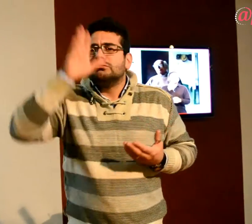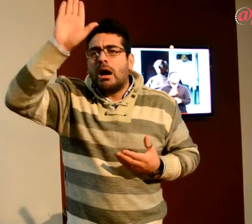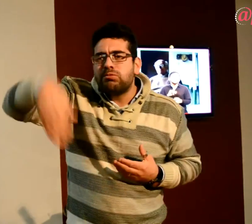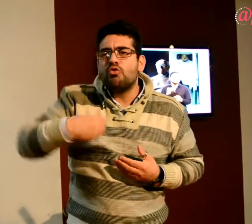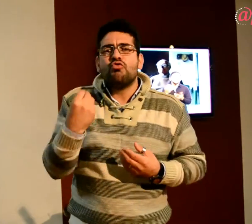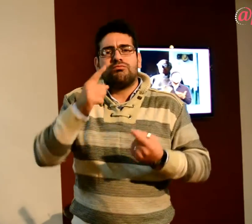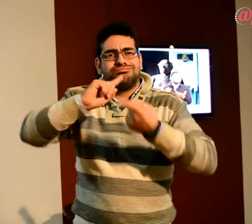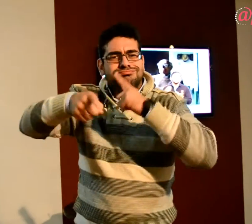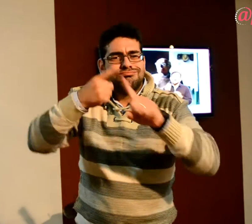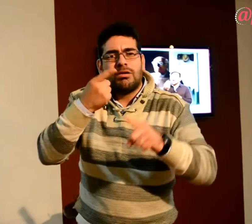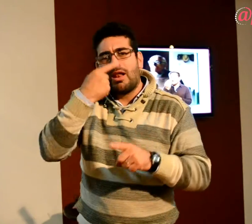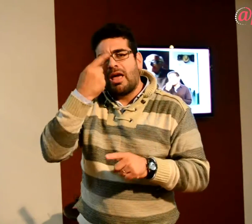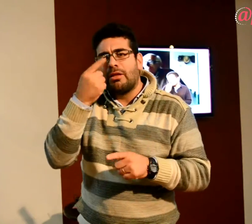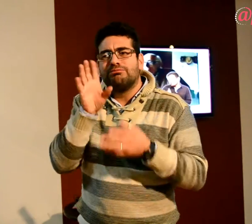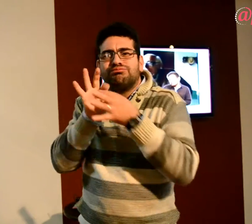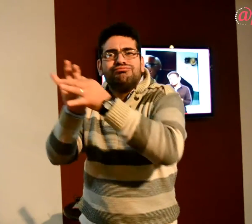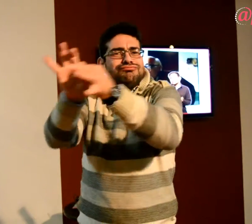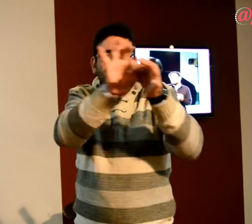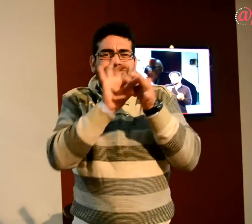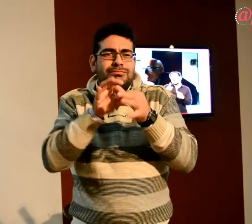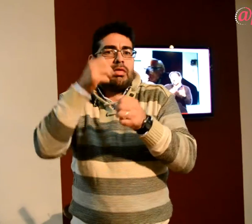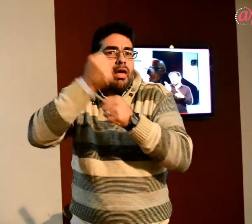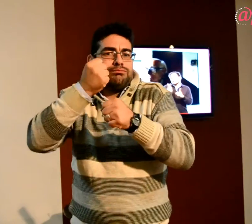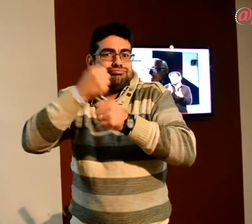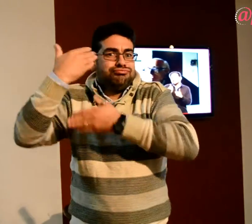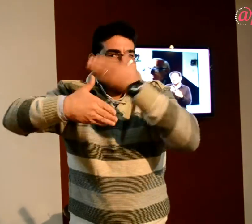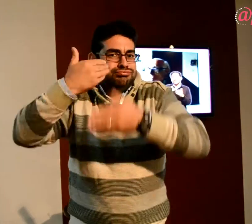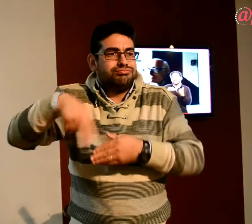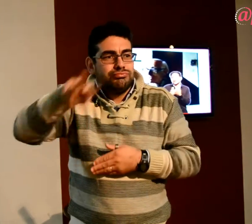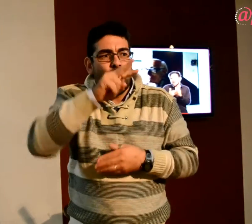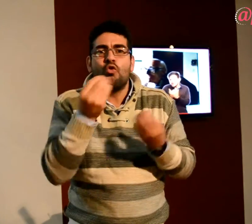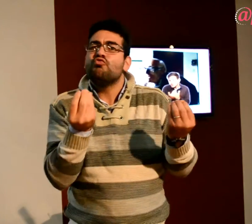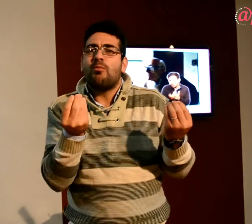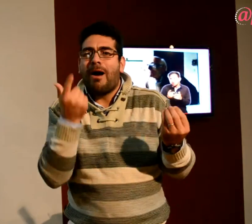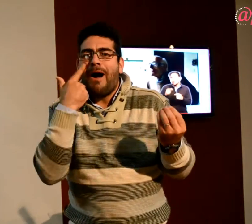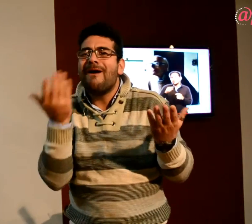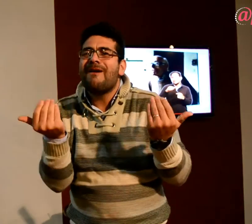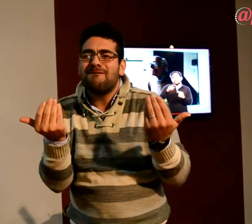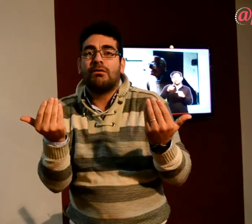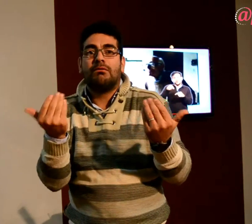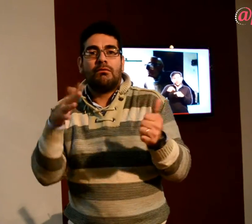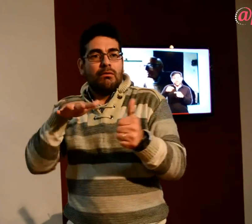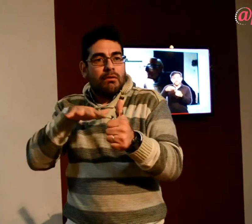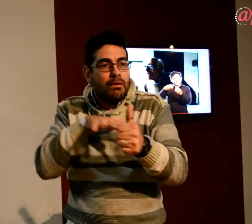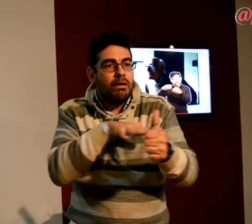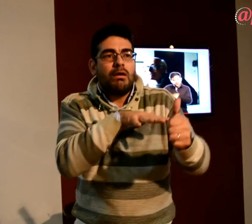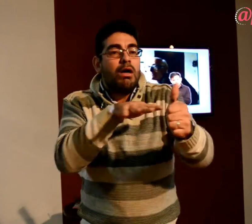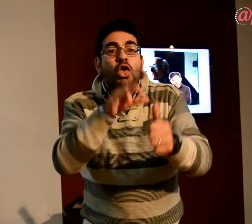Me gusta venir y que los intérpretes me cuenten cómo fue ese proceso, es interesante ese vínculo y el trabajo que se ha venido realizando. A ver, a ver, conocer y saber qué ha pasado.